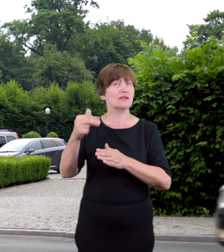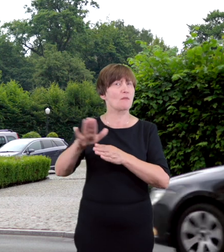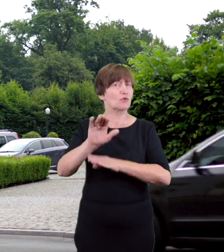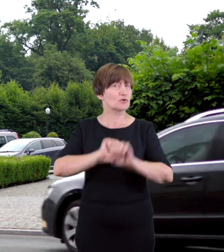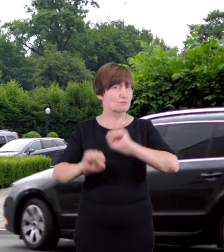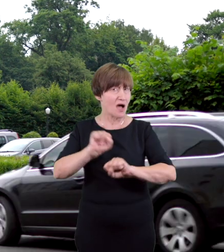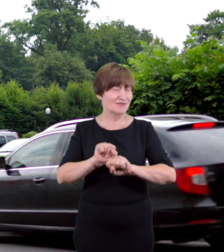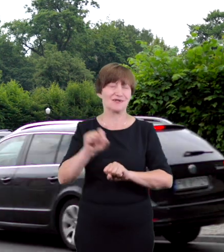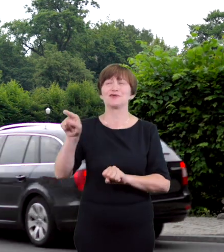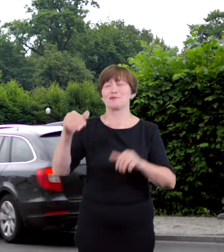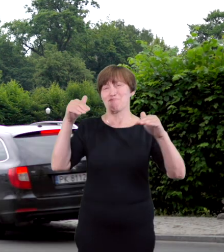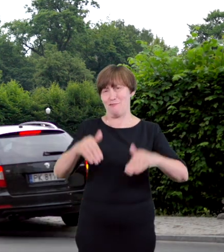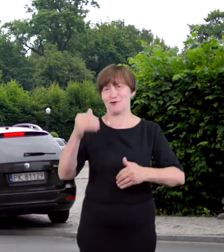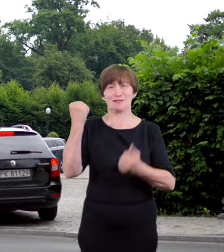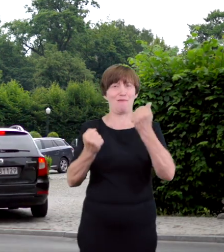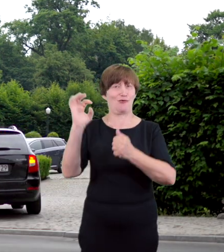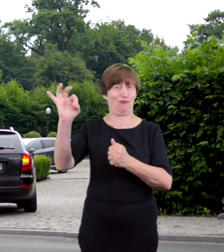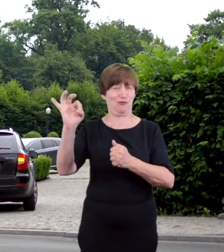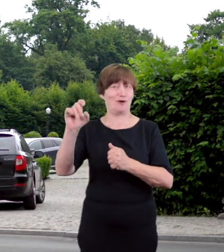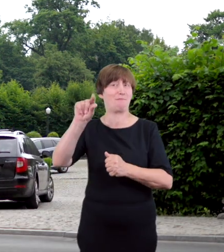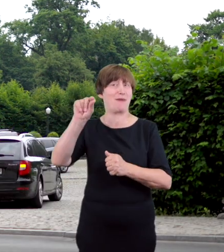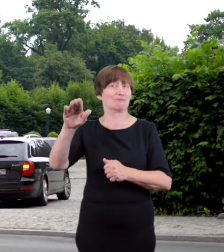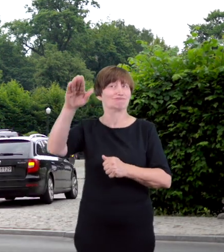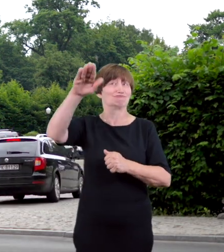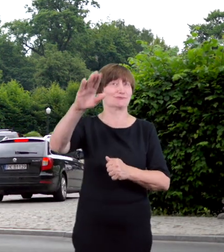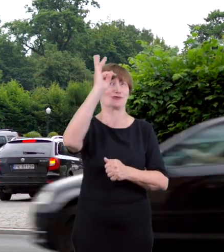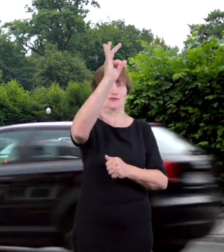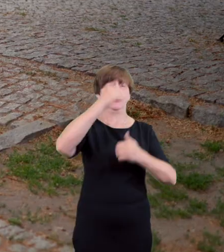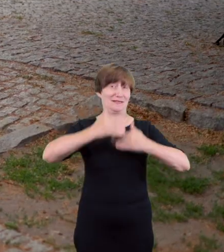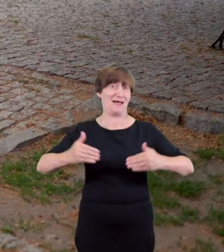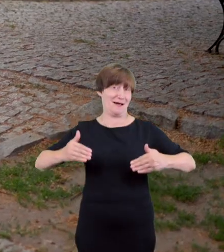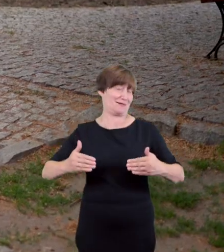także możliwość pozostawienia samochodu na parkingu teatru stąd także bez